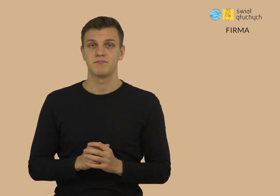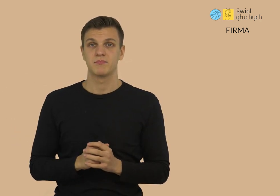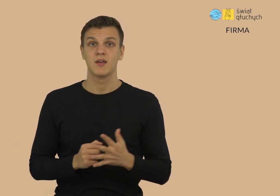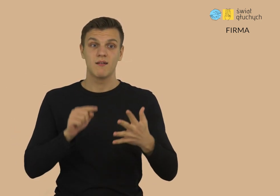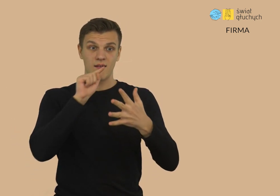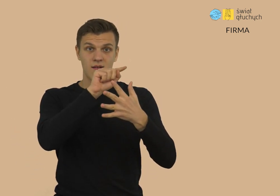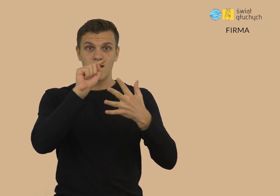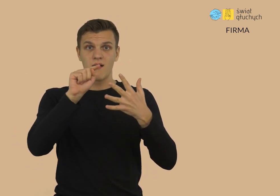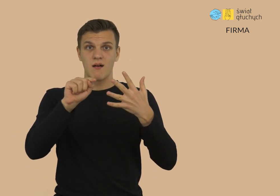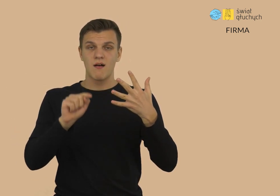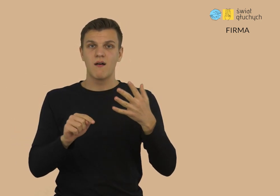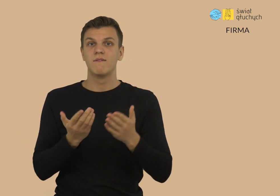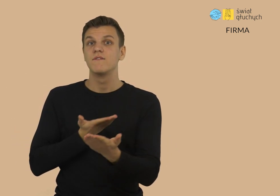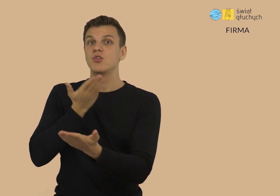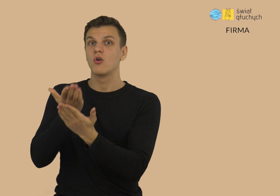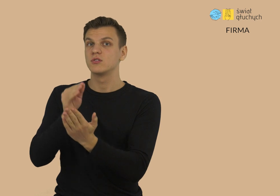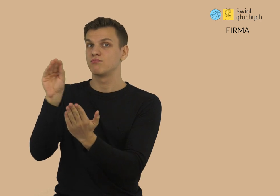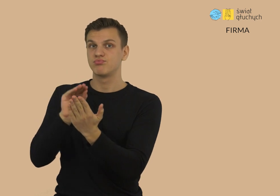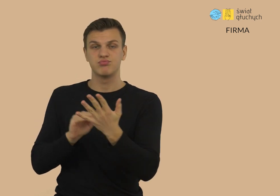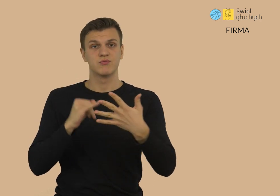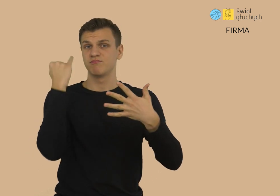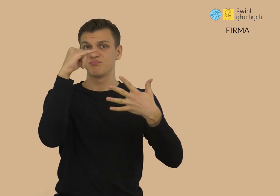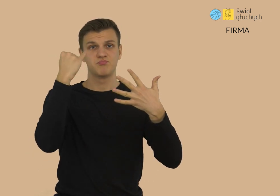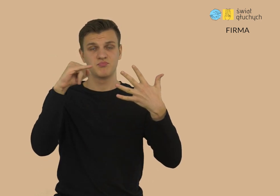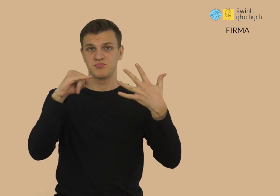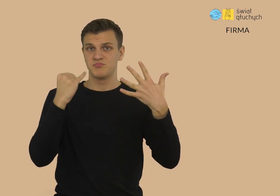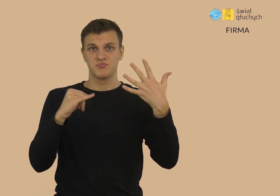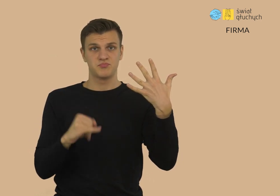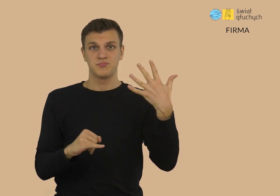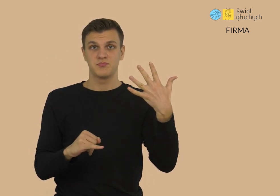W każdej sytuacji sposób wypełniania będzie inny.